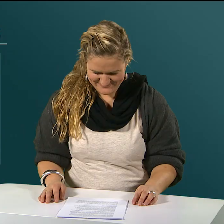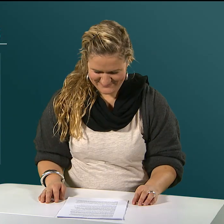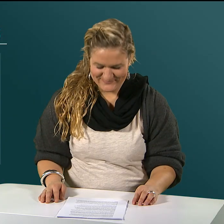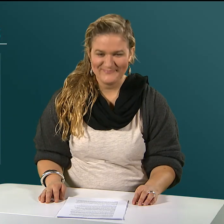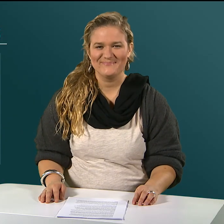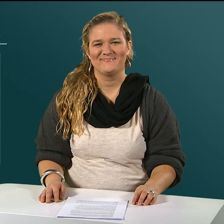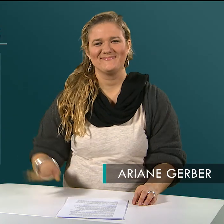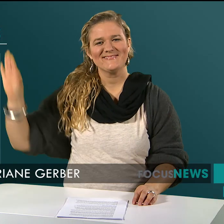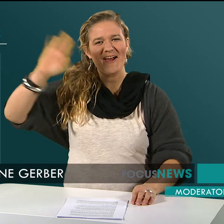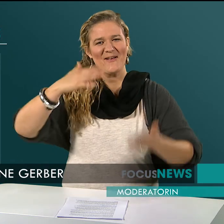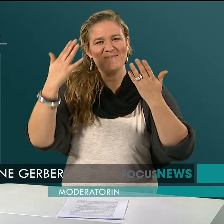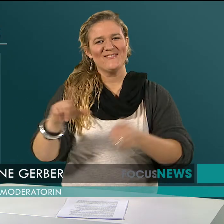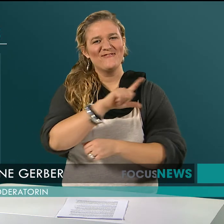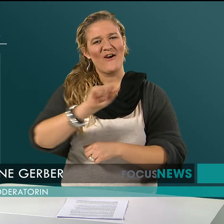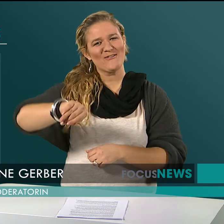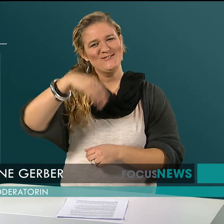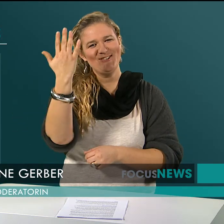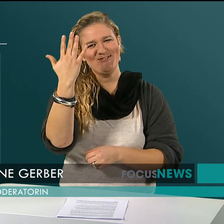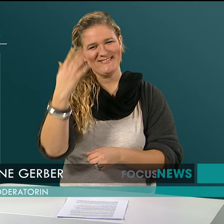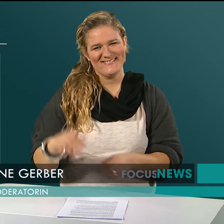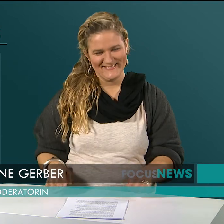Willkommen zu FOCUSNEWS.